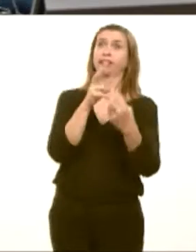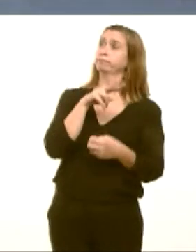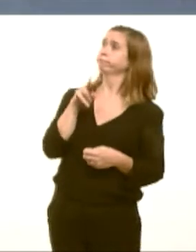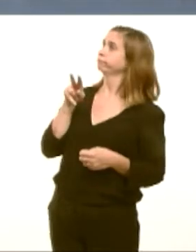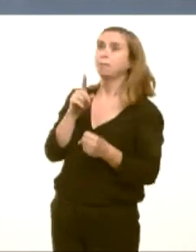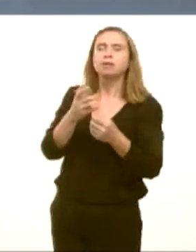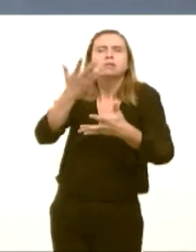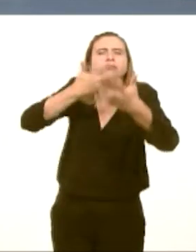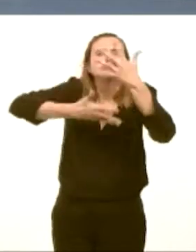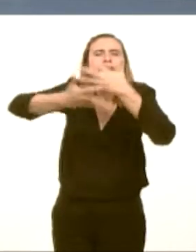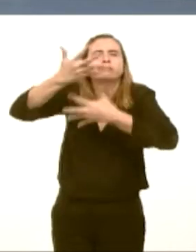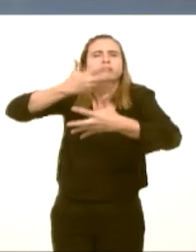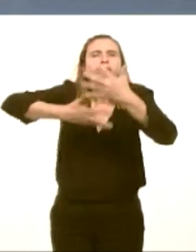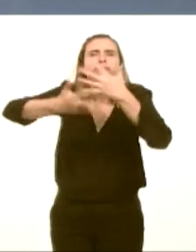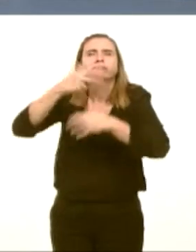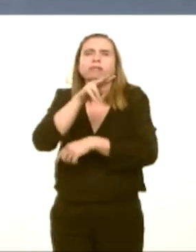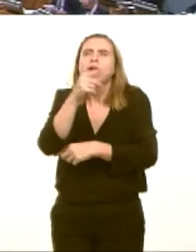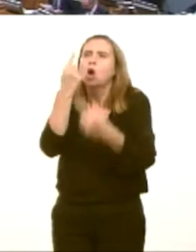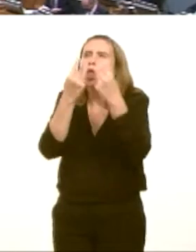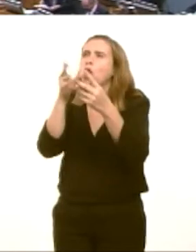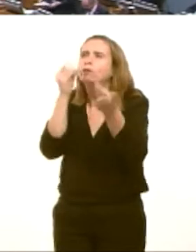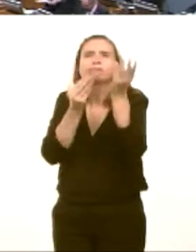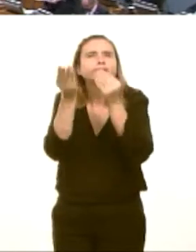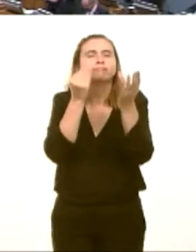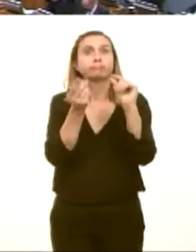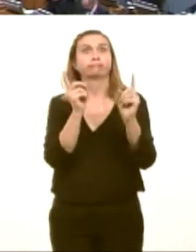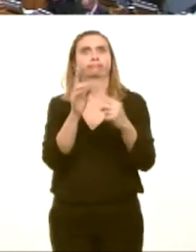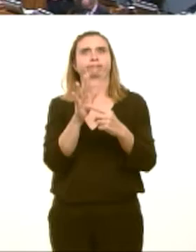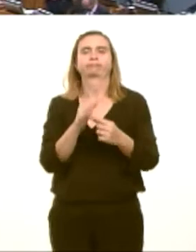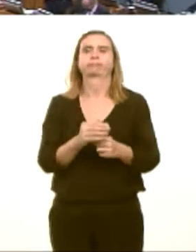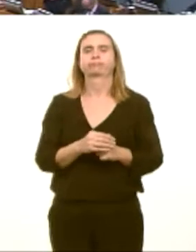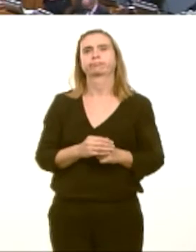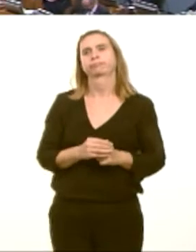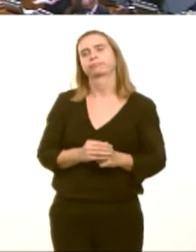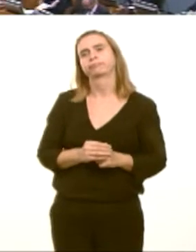Llyr Gruffydd: 5. A wnaiff y Prif Weinidog ddatganiad am Cyflymu Cymru?